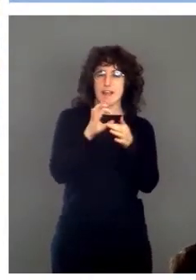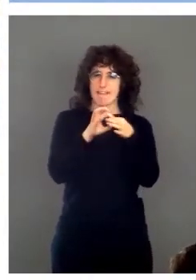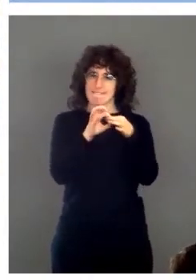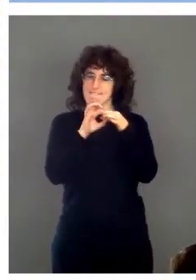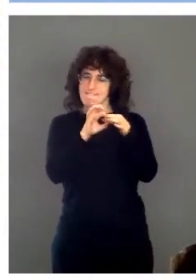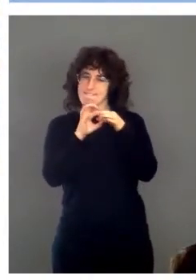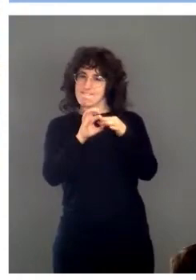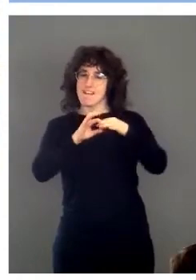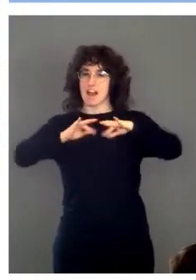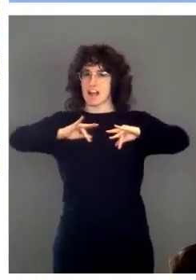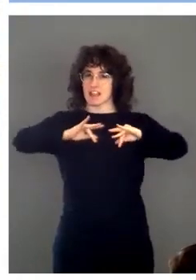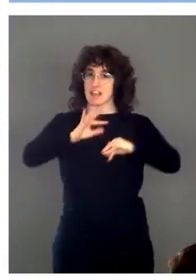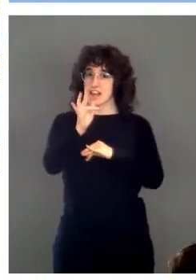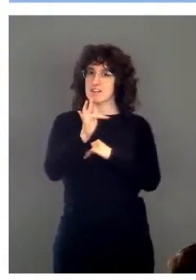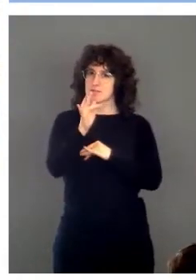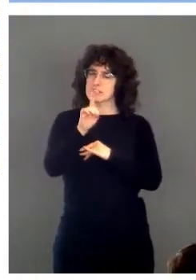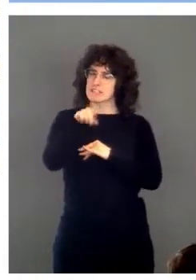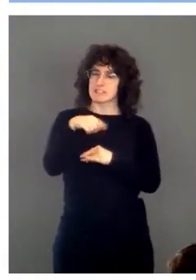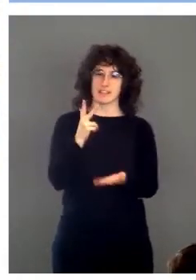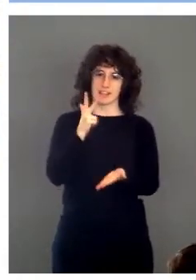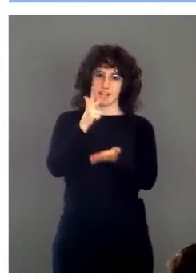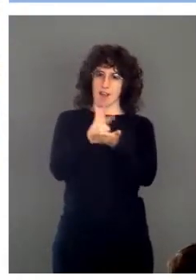De una apuesta firme por la sostenibilidad Os va a gustar